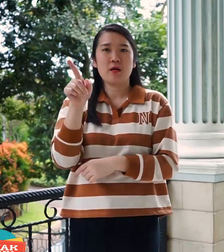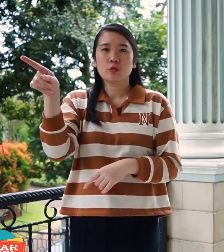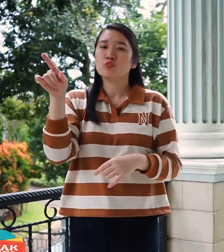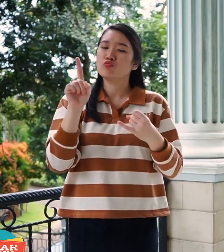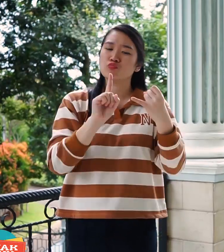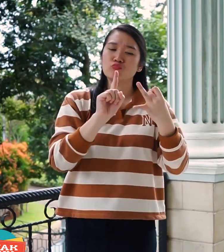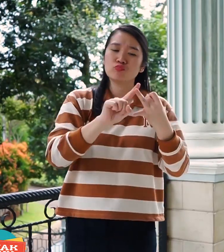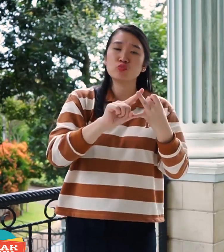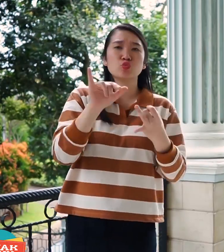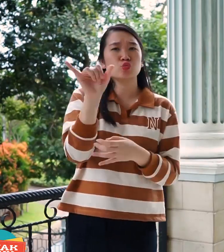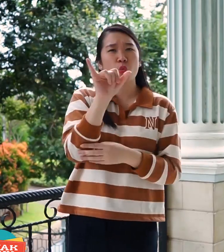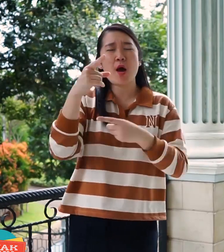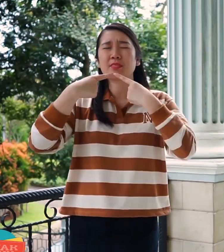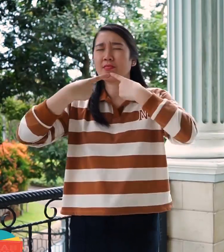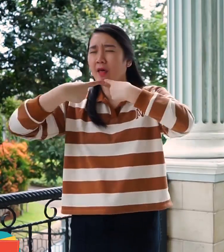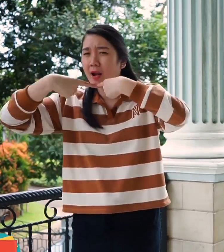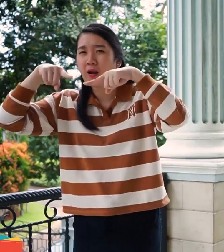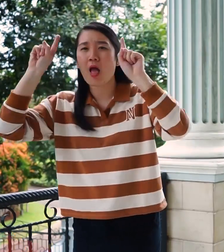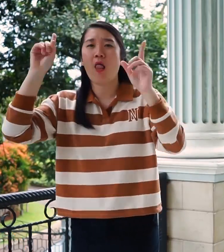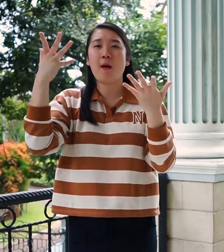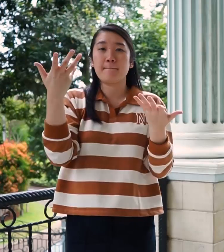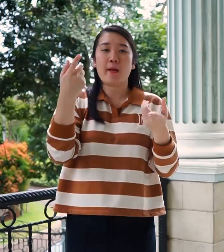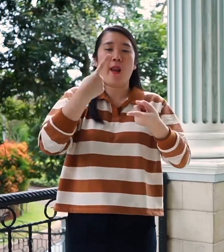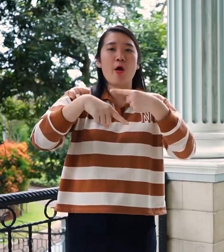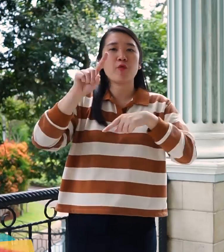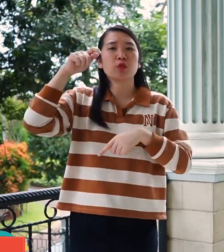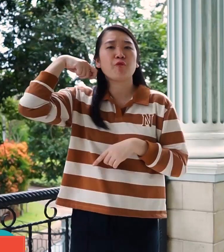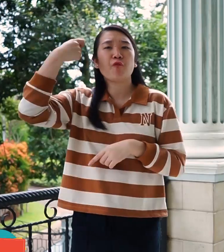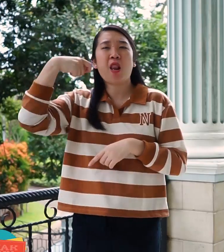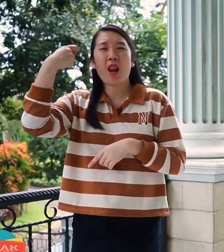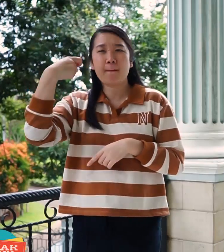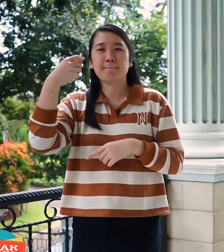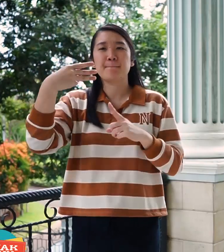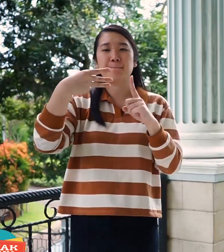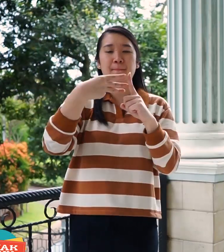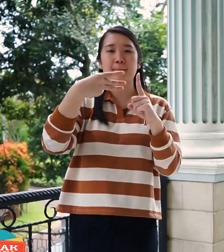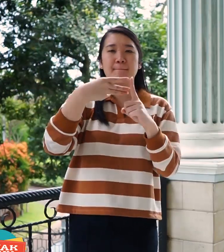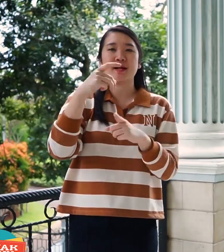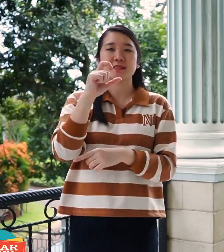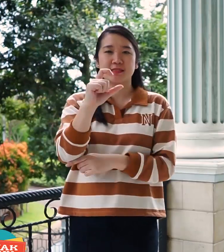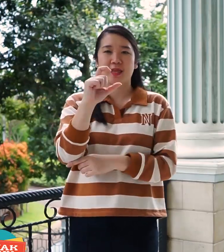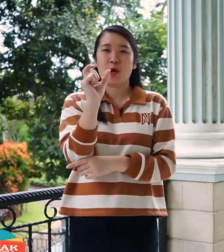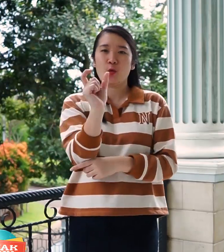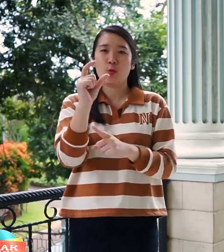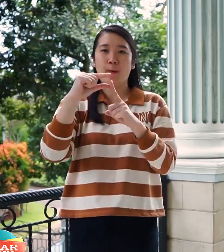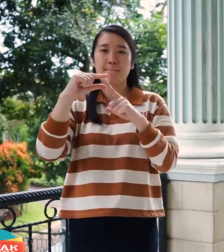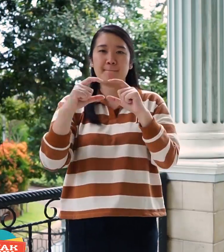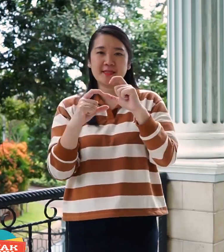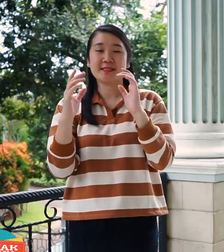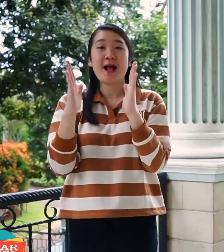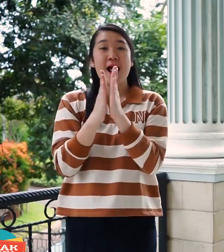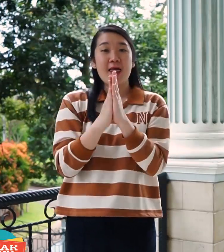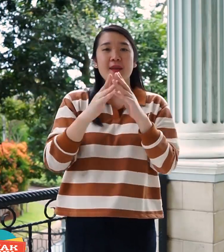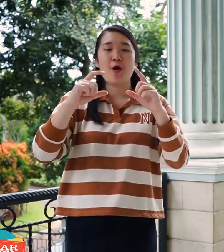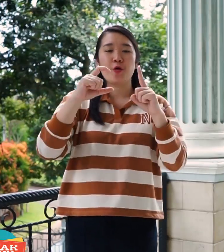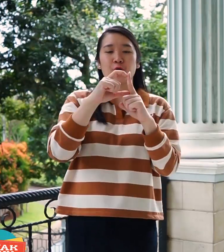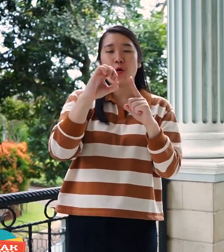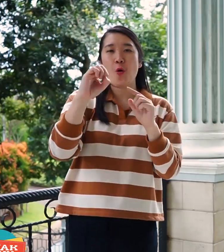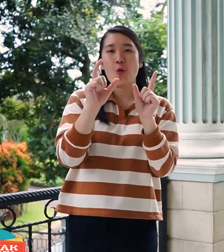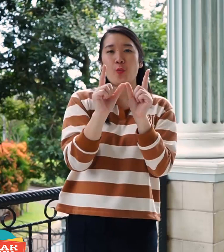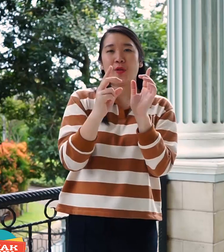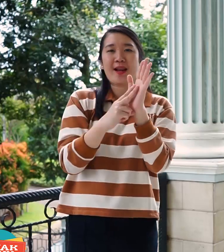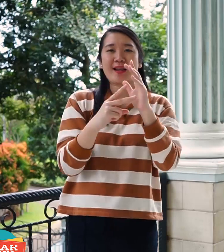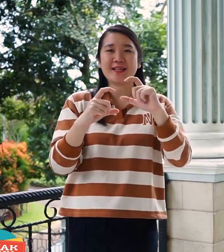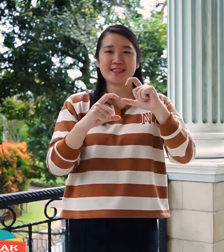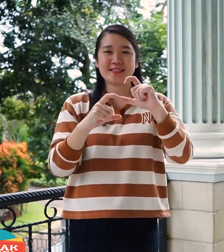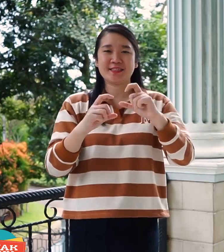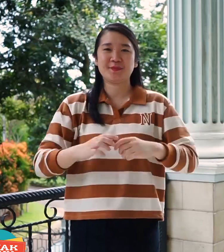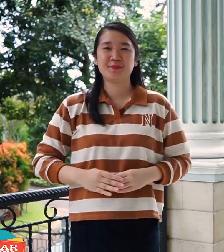Dia juga terkenal lewat film BBC Ups and Downs.